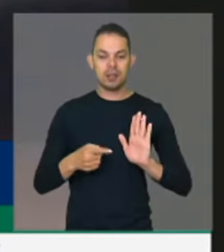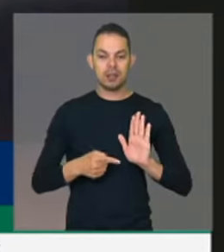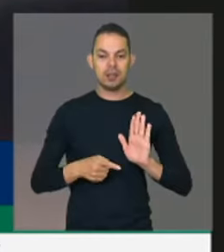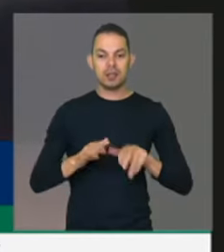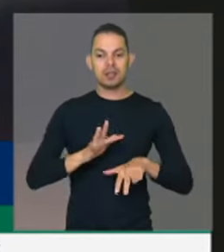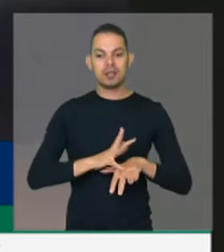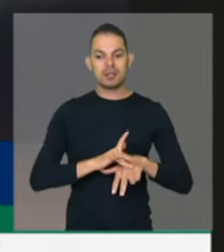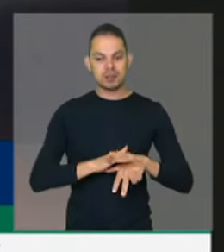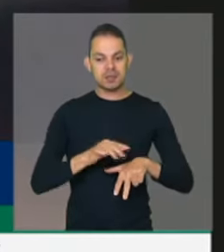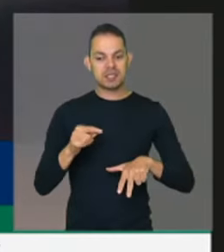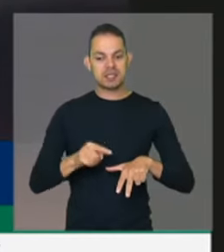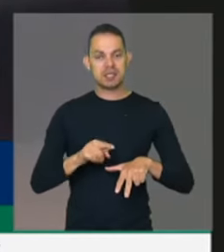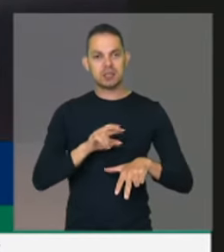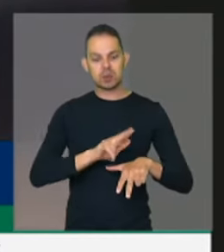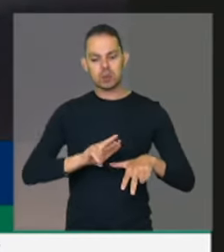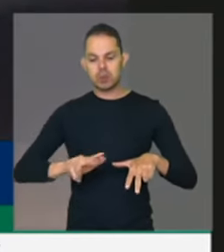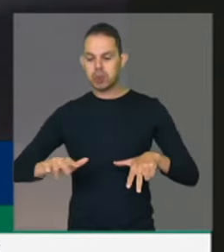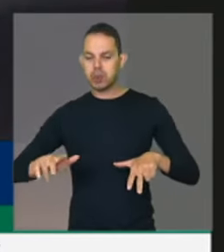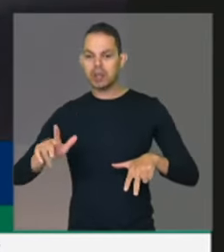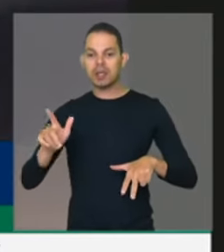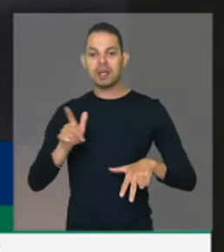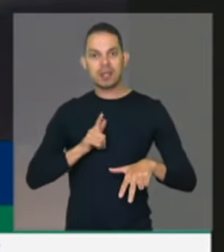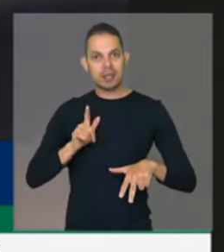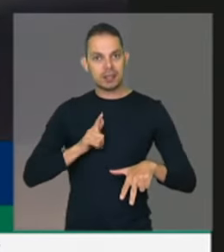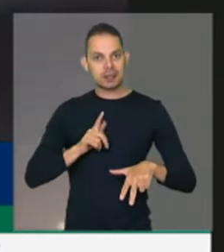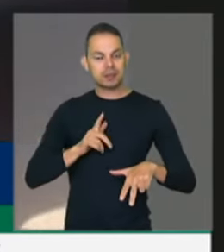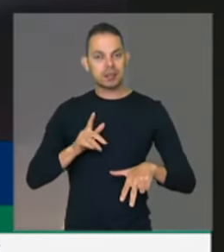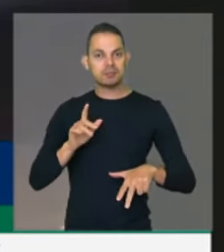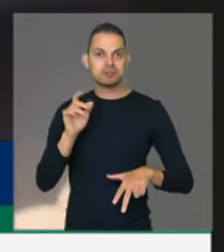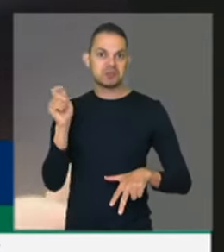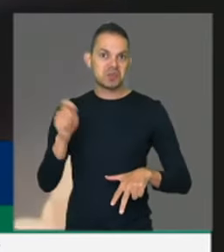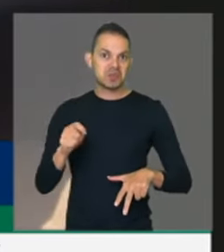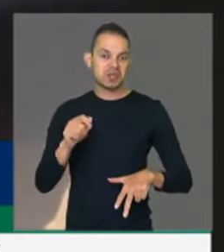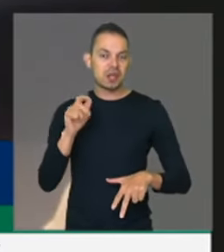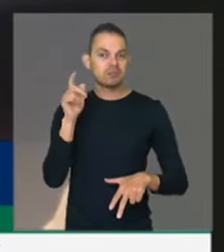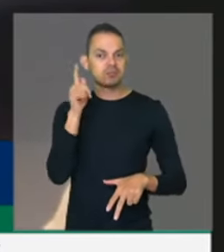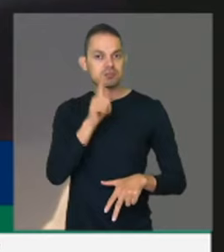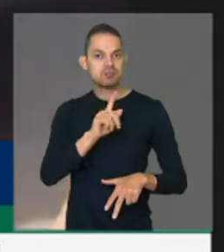PACIENTES TERÃO A CHANCE DE SOBREVIDA, SÃO VIDAS QUE VÃO SER SALVAS, OU VOCÊS ACHAM QUE O MÉDICO DESSE QUE ESTUDA